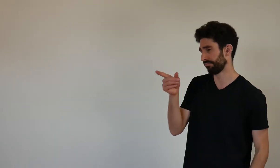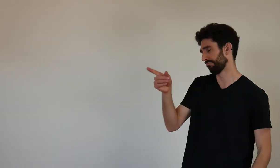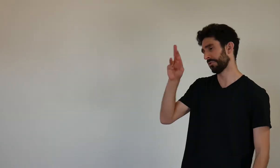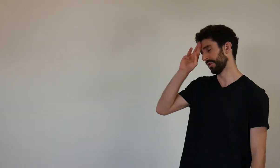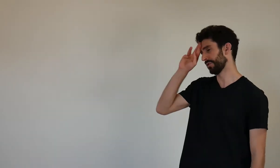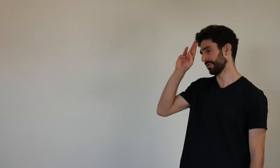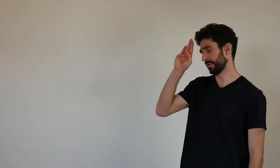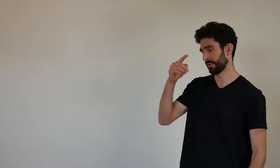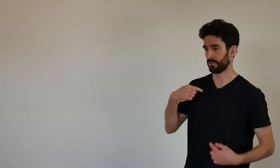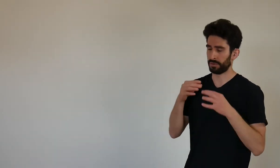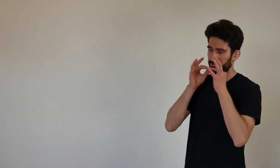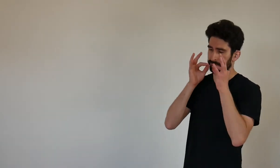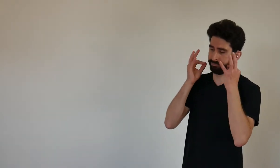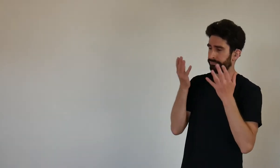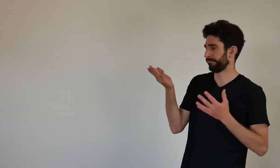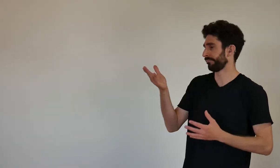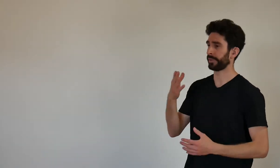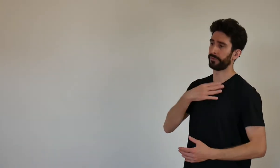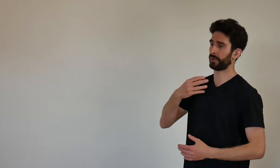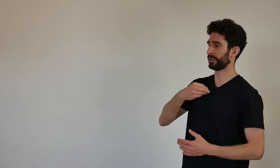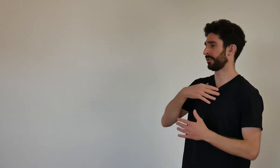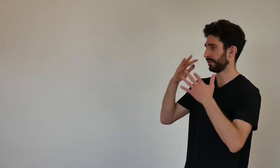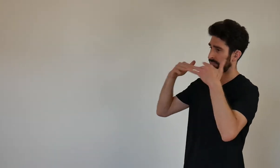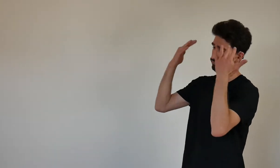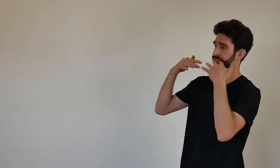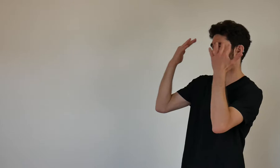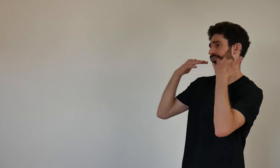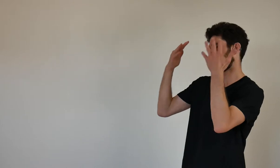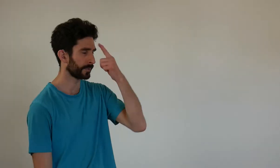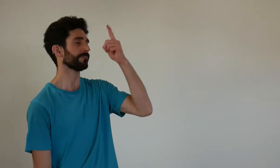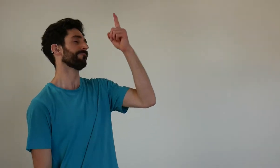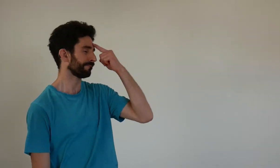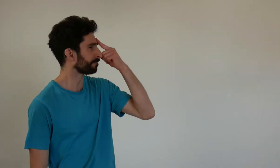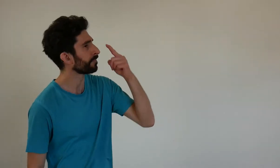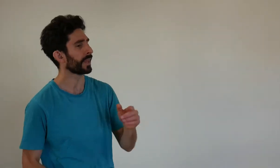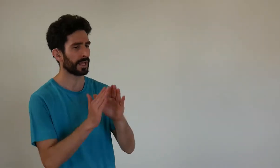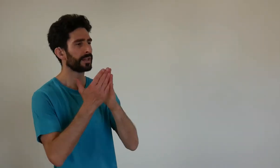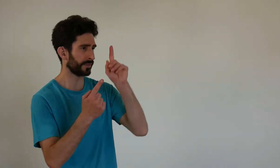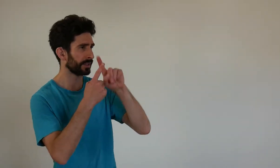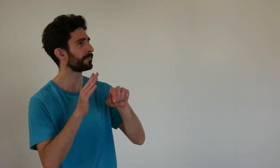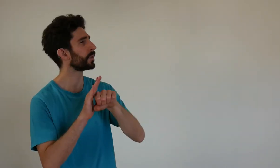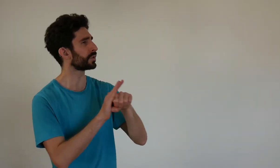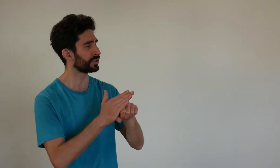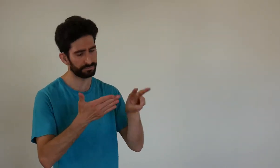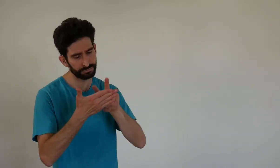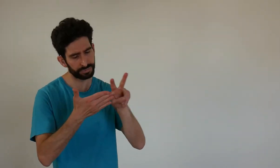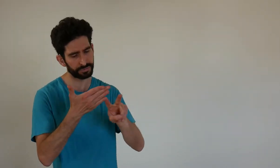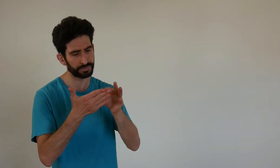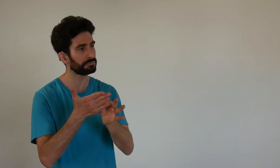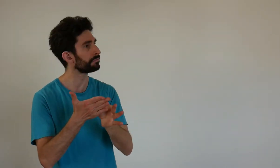Tu as raison, je n'ai rien dit. C'est l'influence du français. Au fait, j'ai lu un livre sur les gauchers